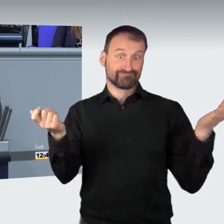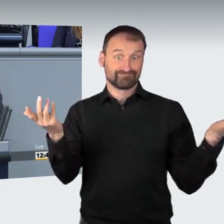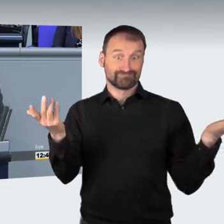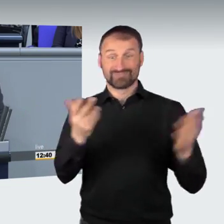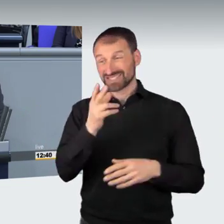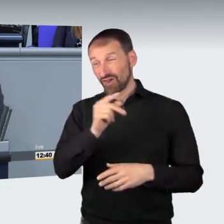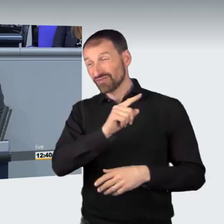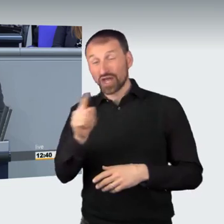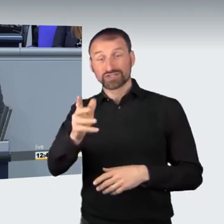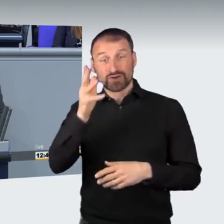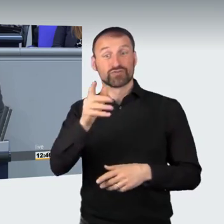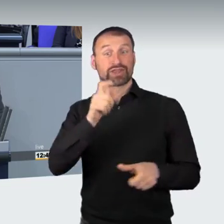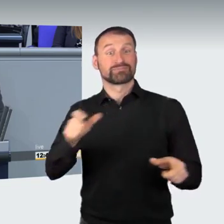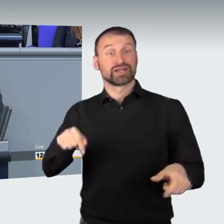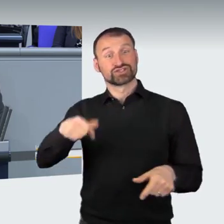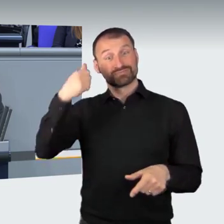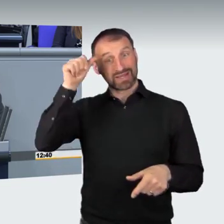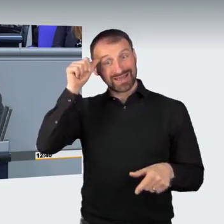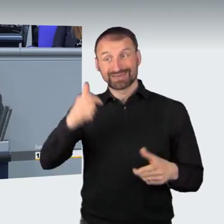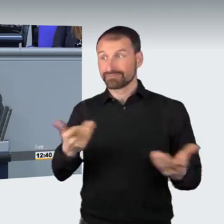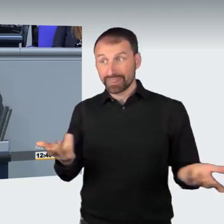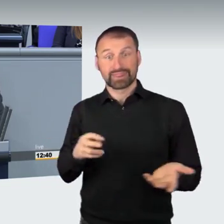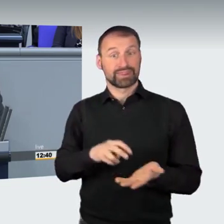neue Wohnungen zu bauen, da legen Sie den Schalter um und sagen: